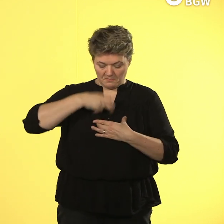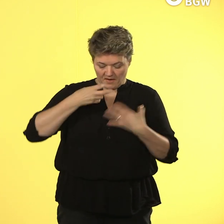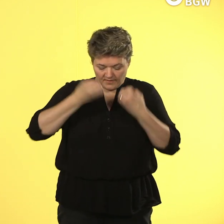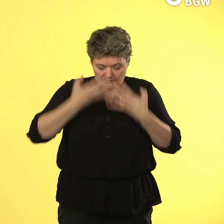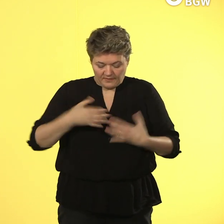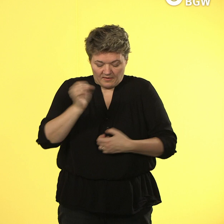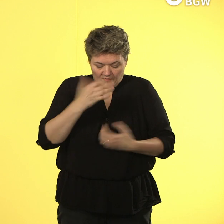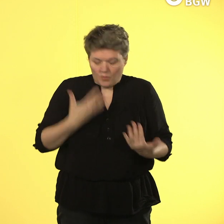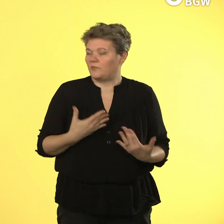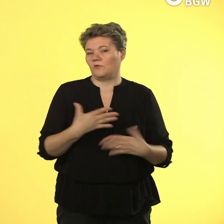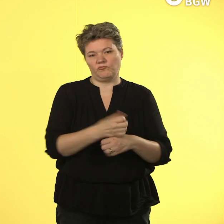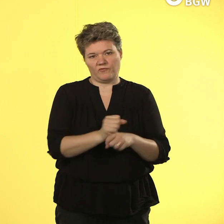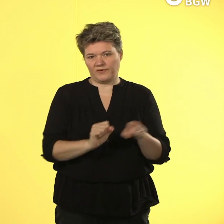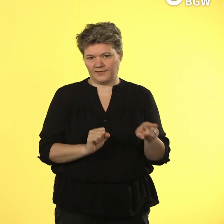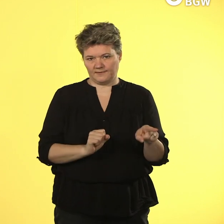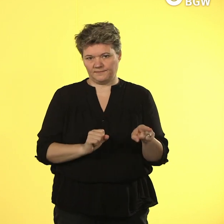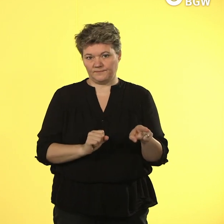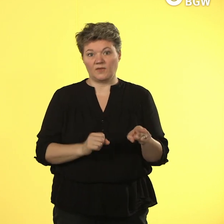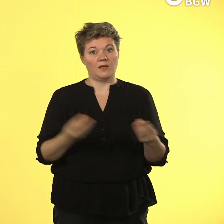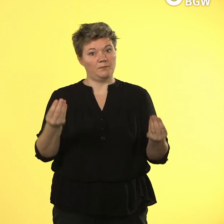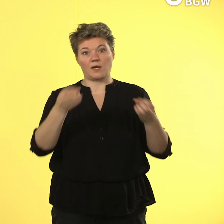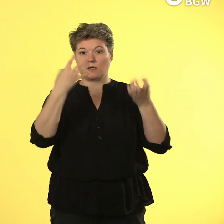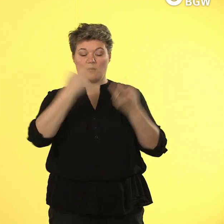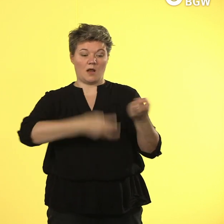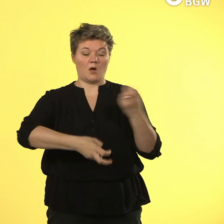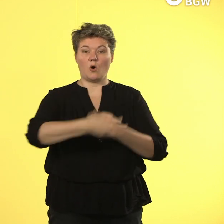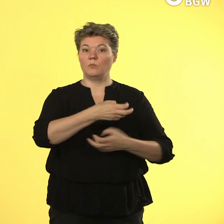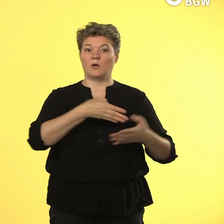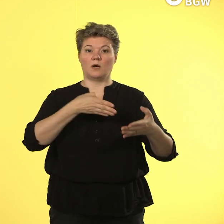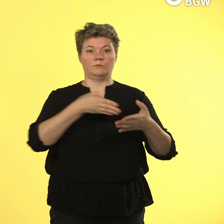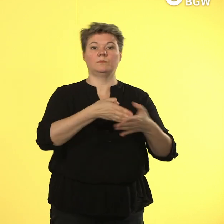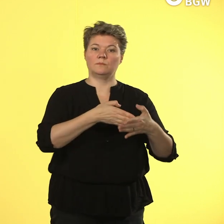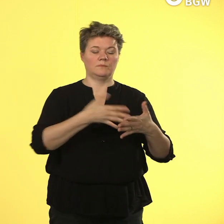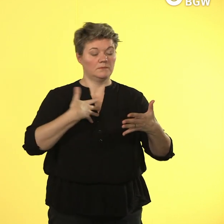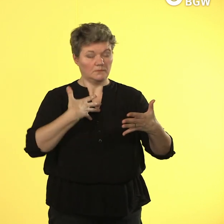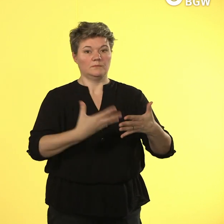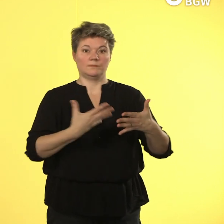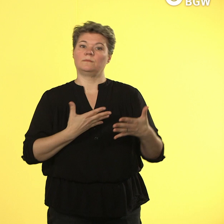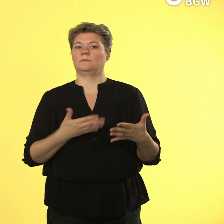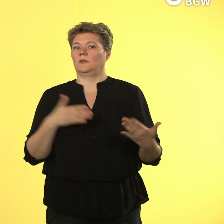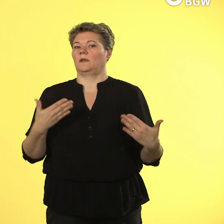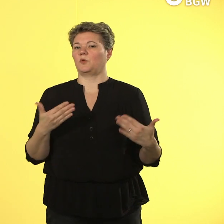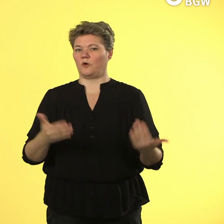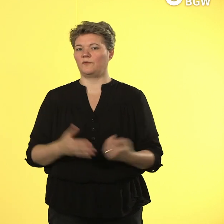Es gibt, wie so häufig in diesem Fall, gerne mal, wenn es zu einer Krise kommt, zwei verschiedene Lager im Team.